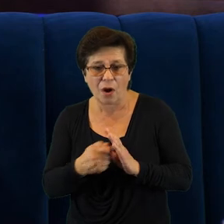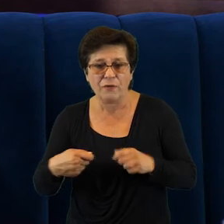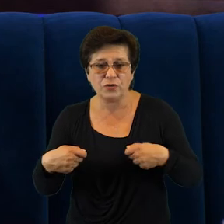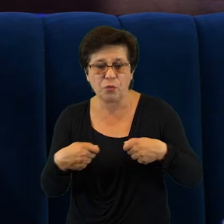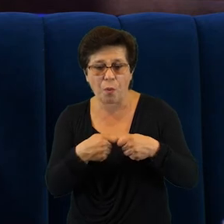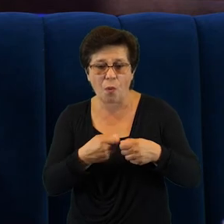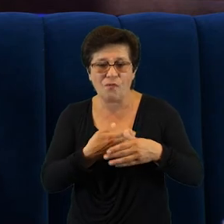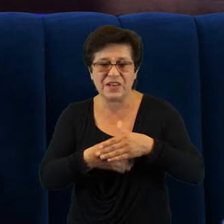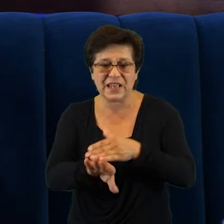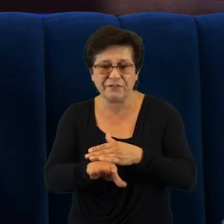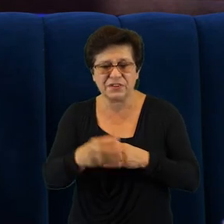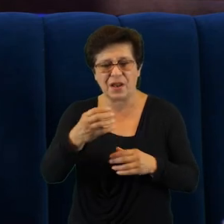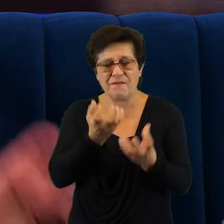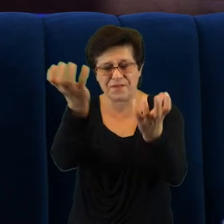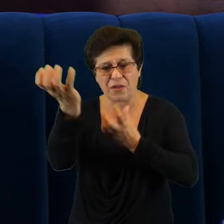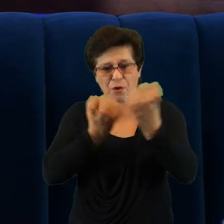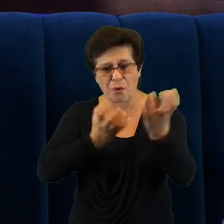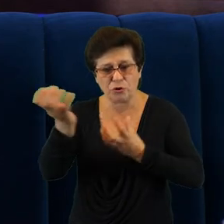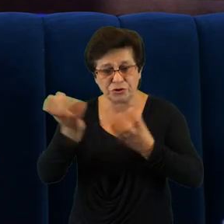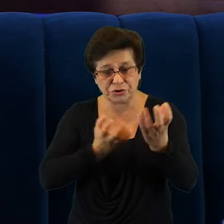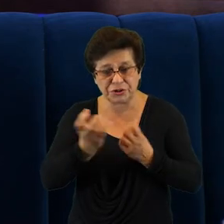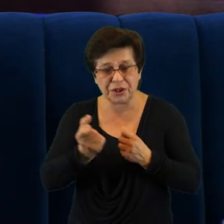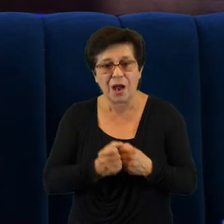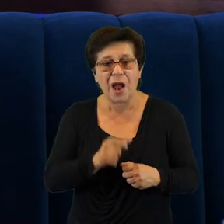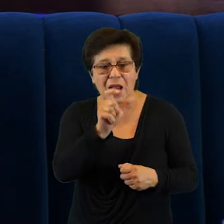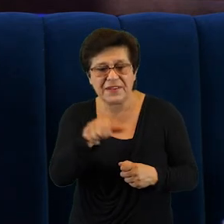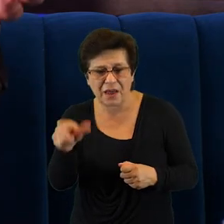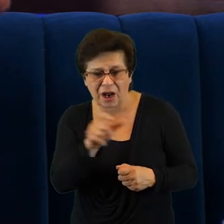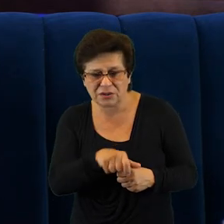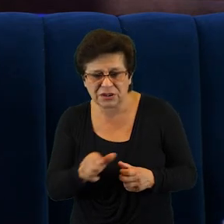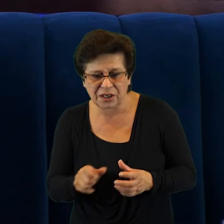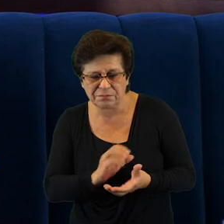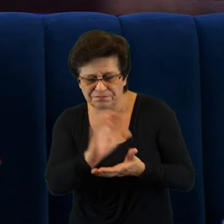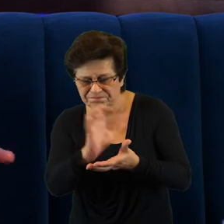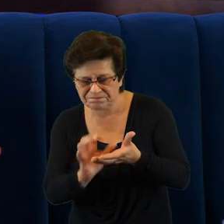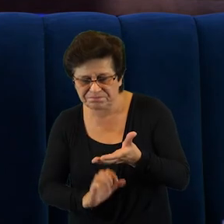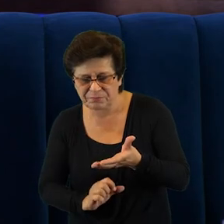"Wiadomości Literackie". To był wielki tygodnik, ukazujący się od 1924 roku